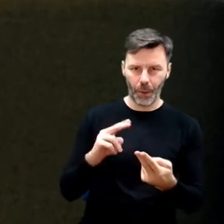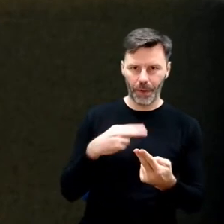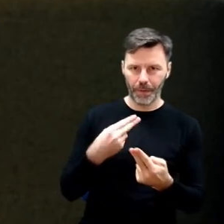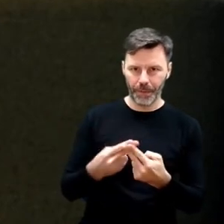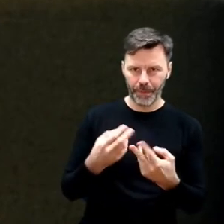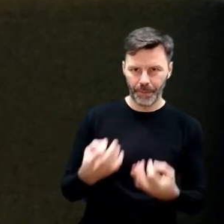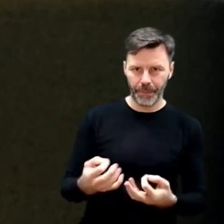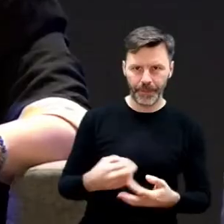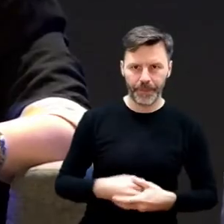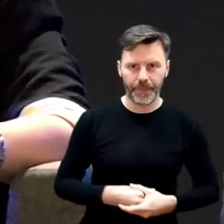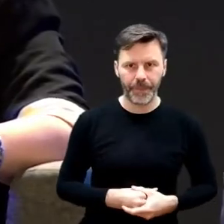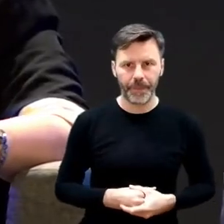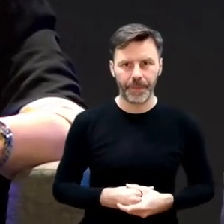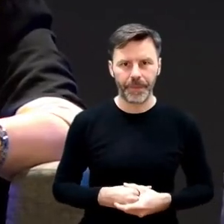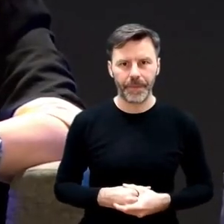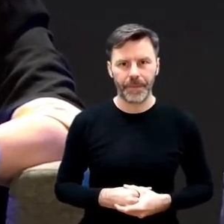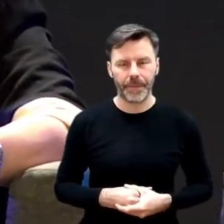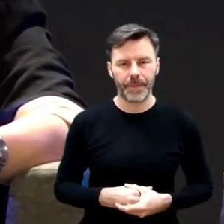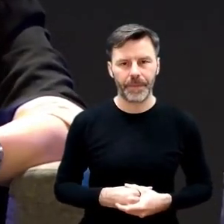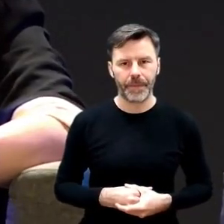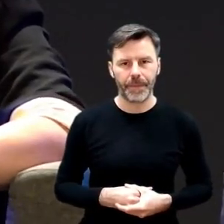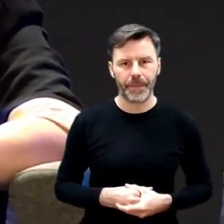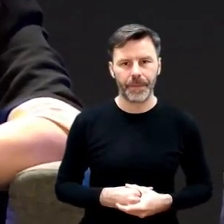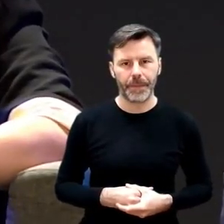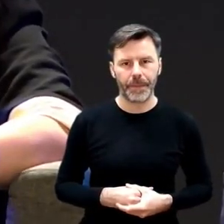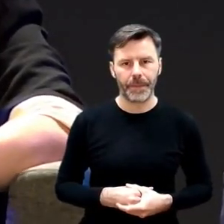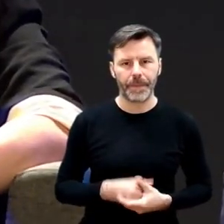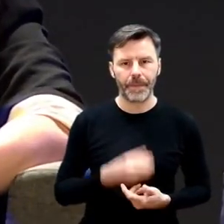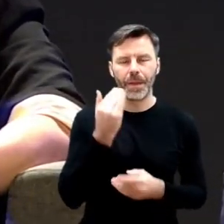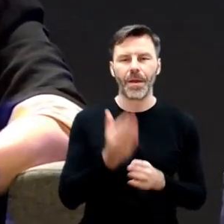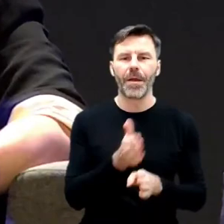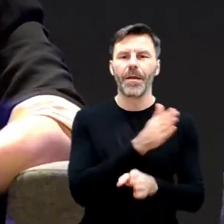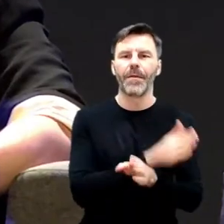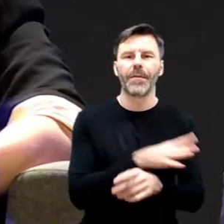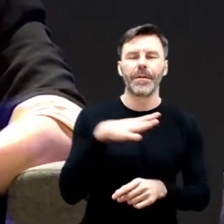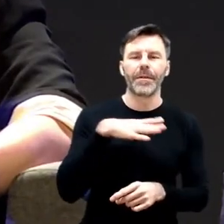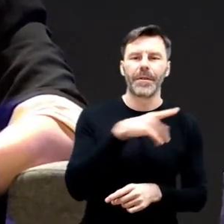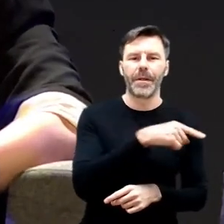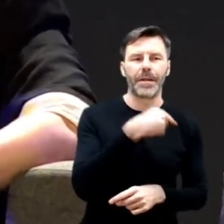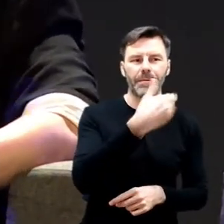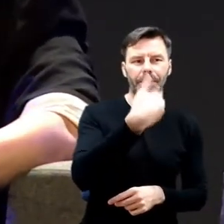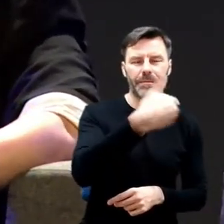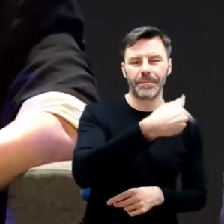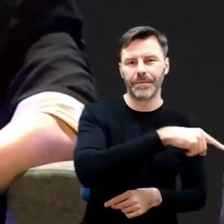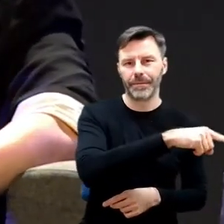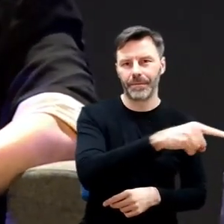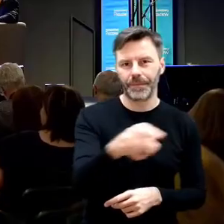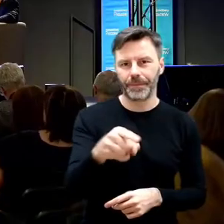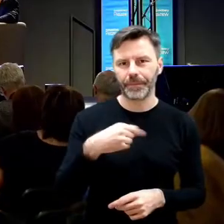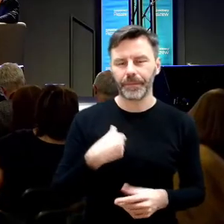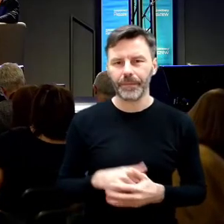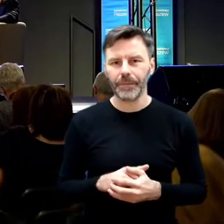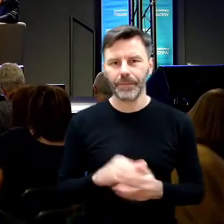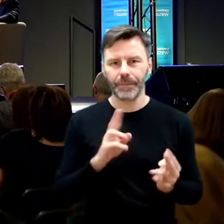To ja pozwolę sobie odnieść do poprzednich wypowiedzi. Najpierw w odpowiedzi Panu prezesowi.